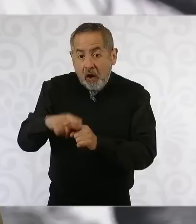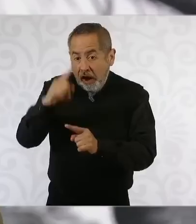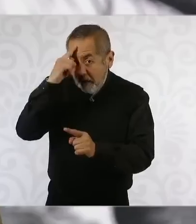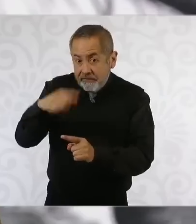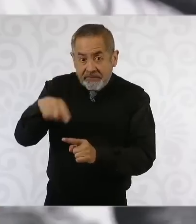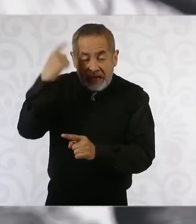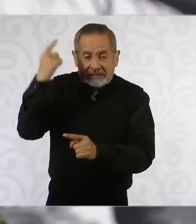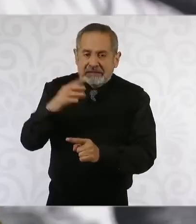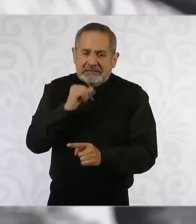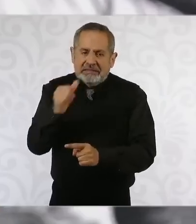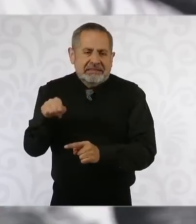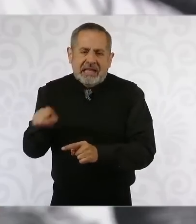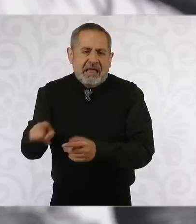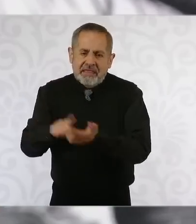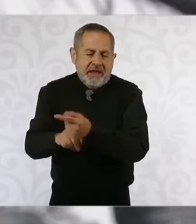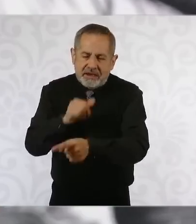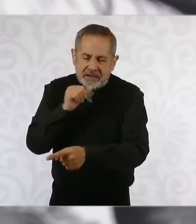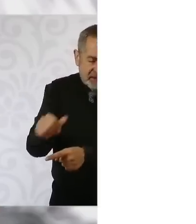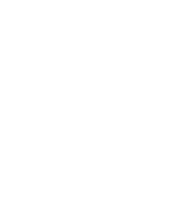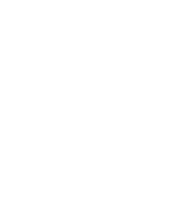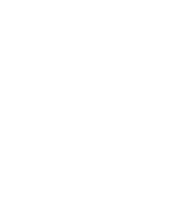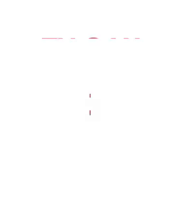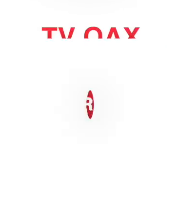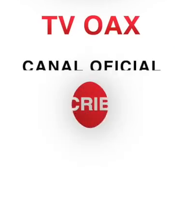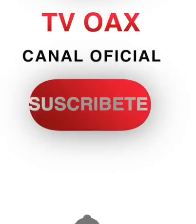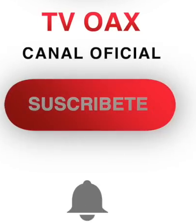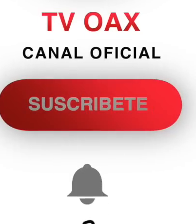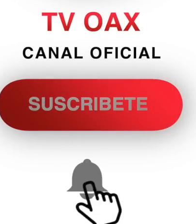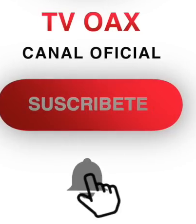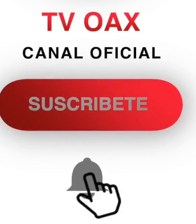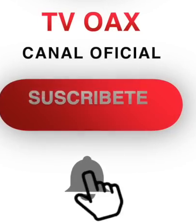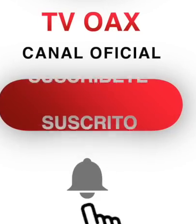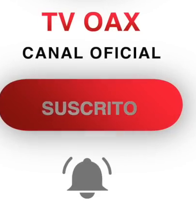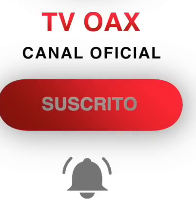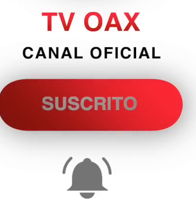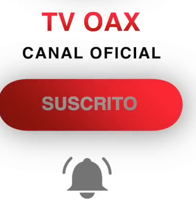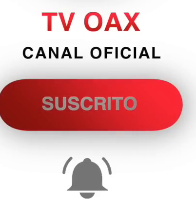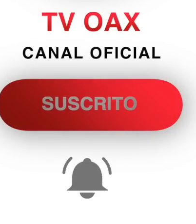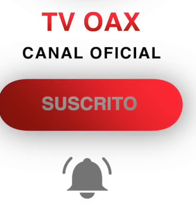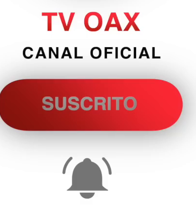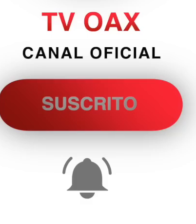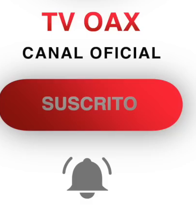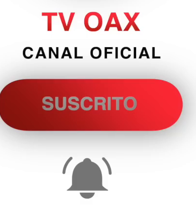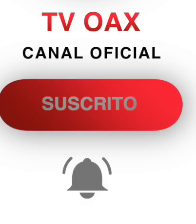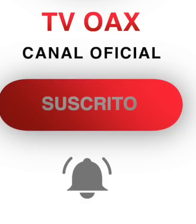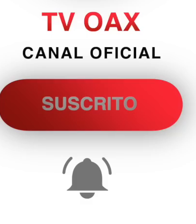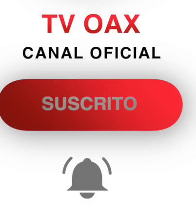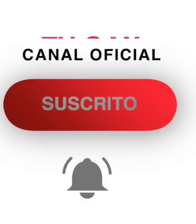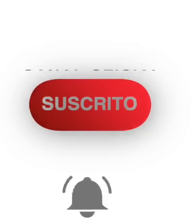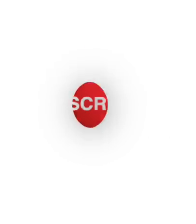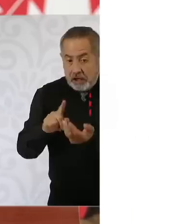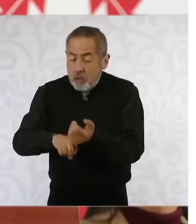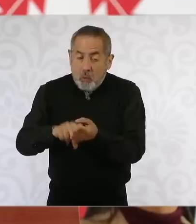exento como hemos visto con la exposición de las doctoras de profundos riesgos a la salud